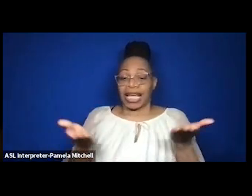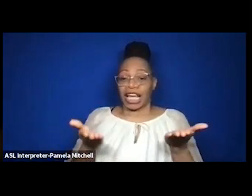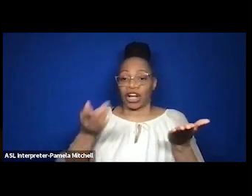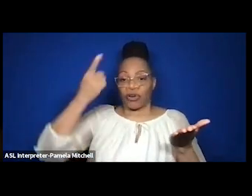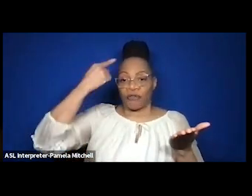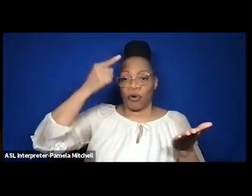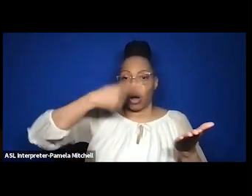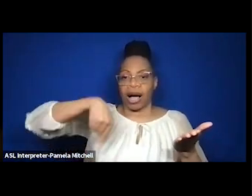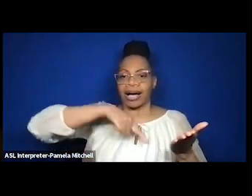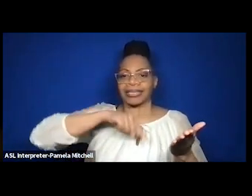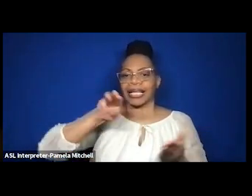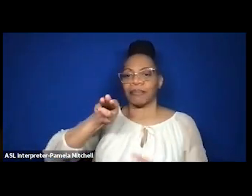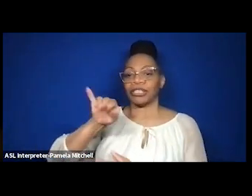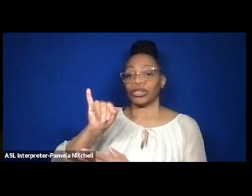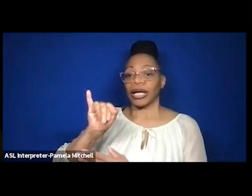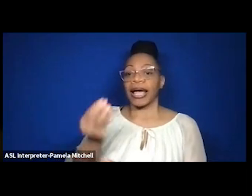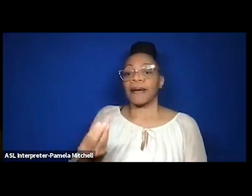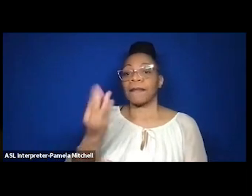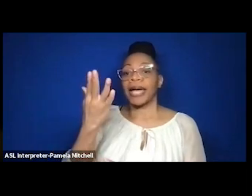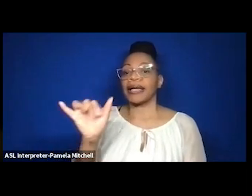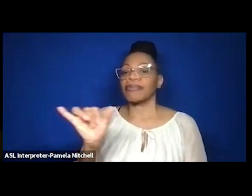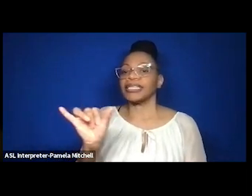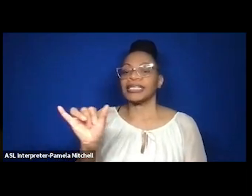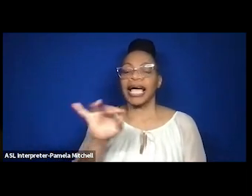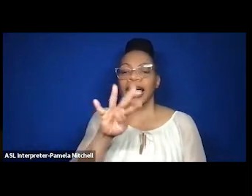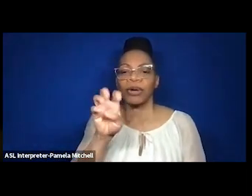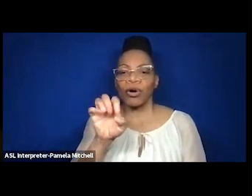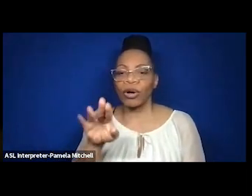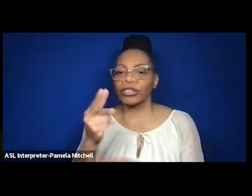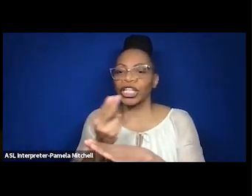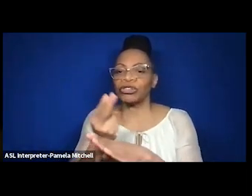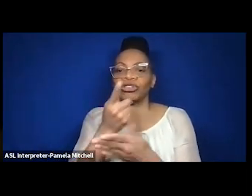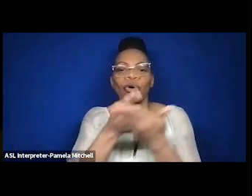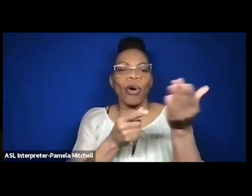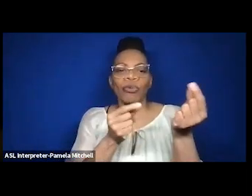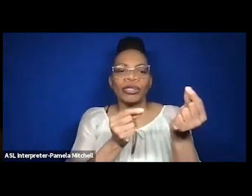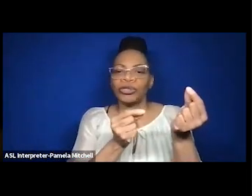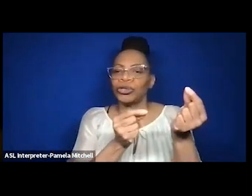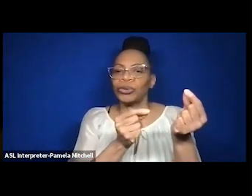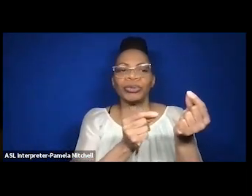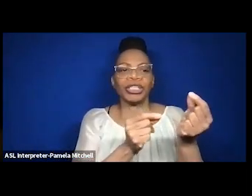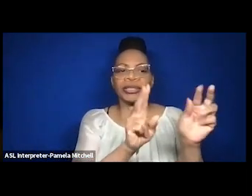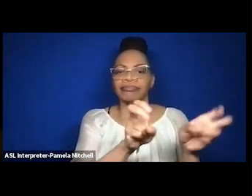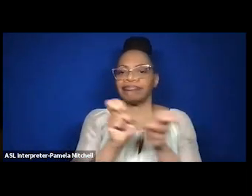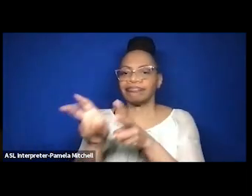Y muchas de las mismas preguntas se usan, de esa manera podemos simplemente copiar y pegar y usarlo para esa solicitud.